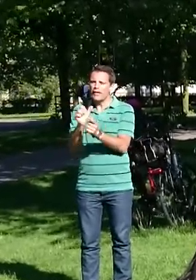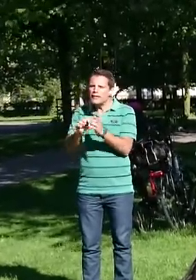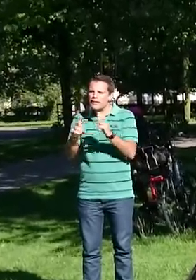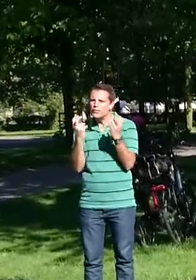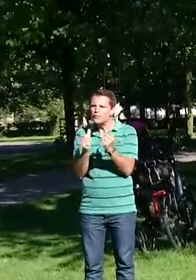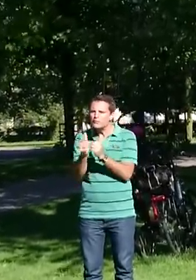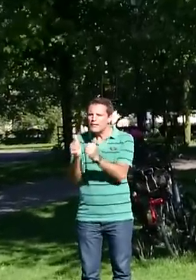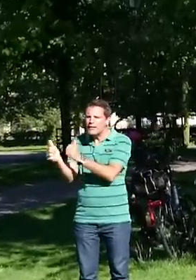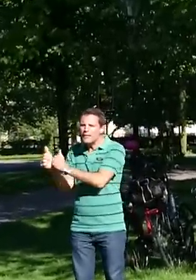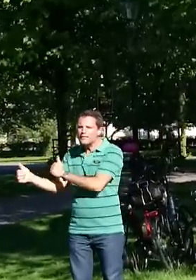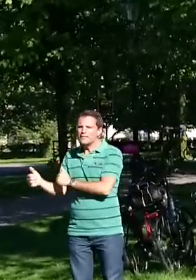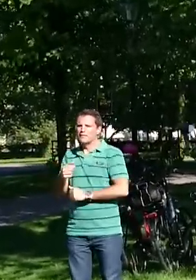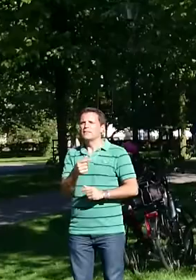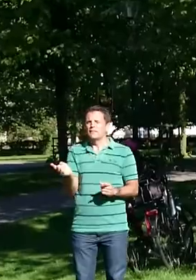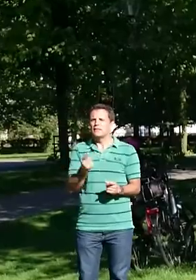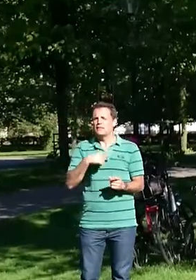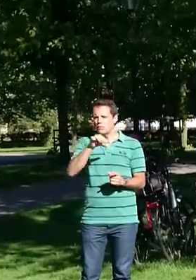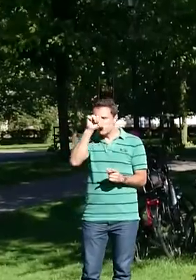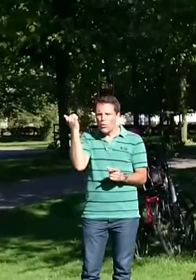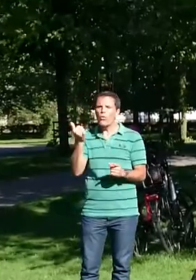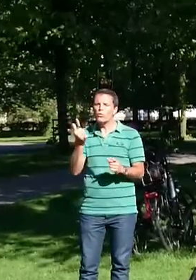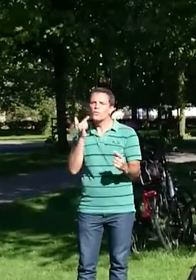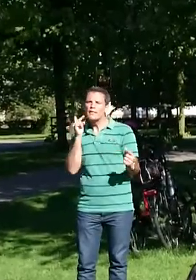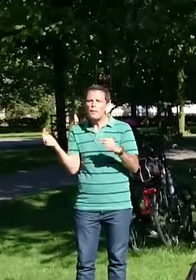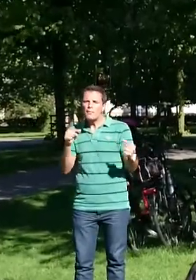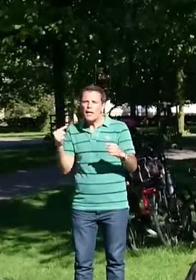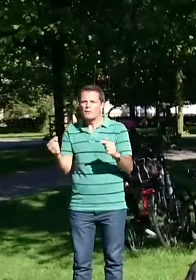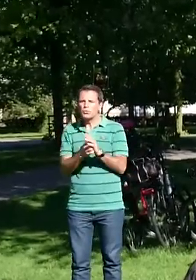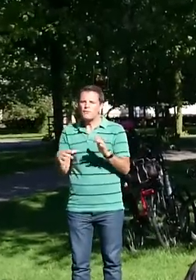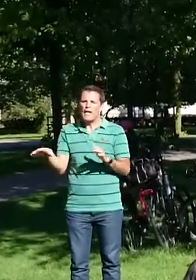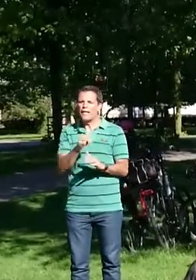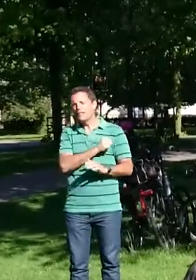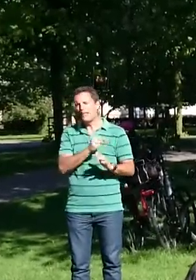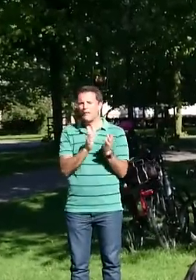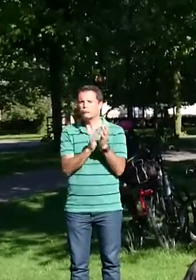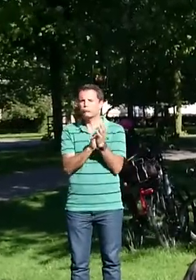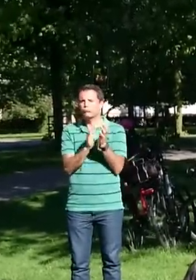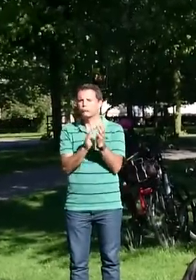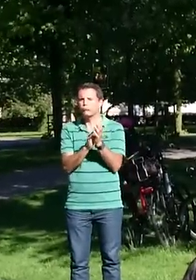så var det svårt att prata i debatten för alla applåder som överröstade mig.